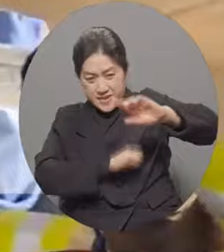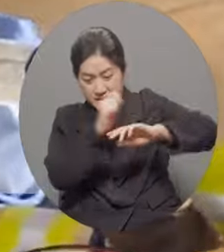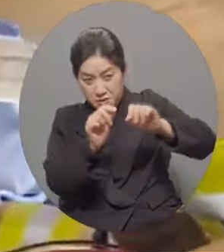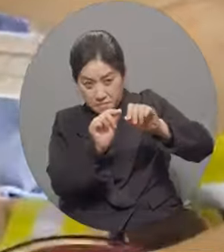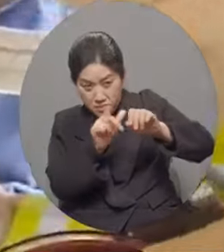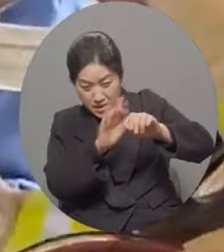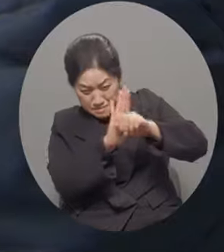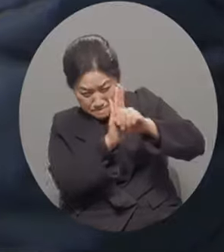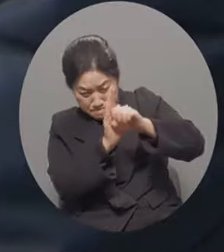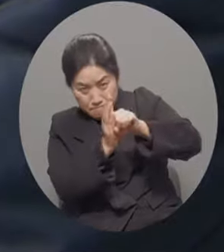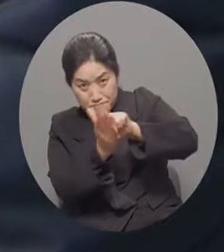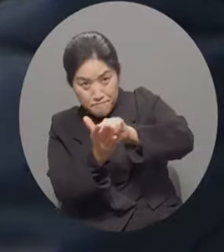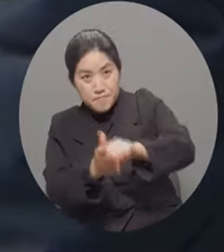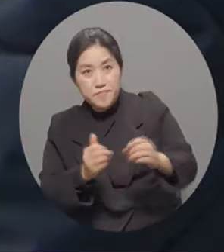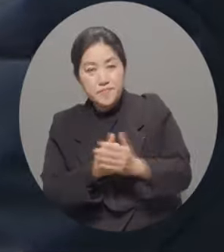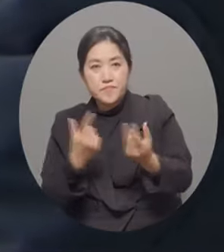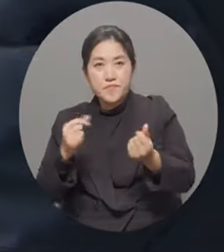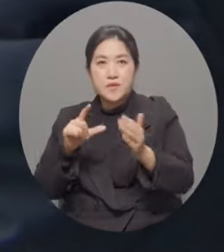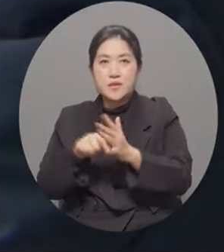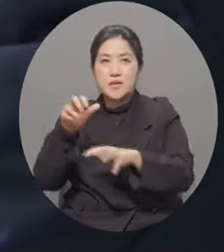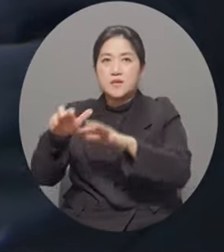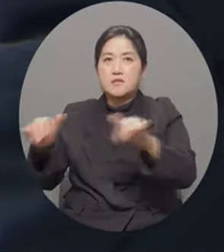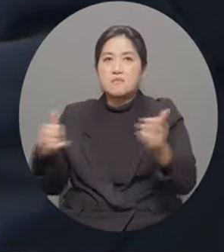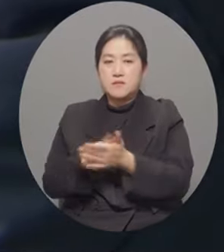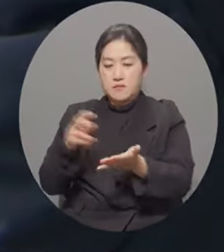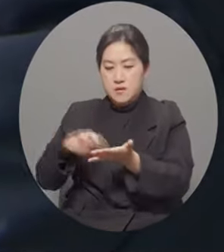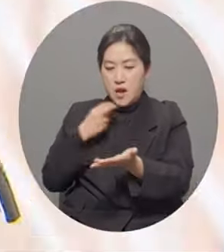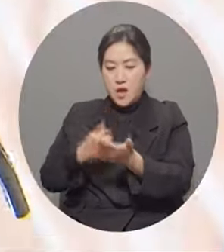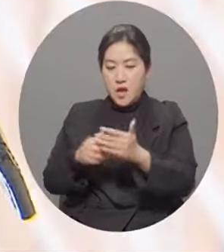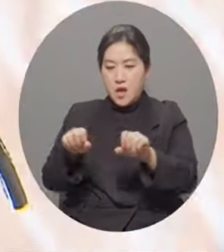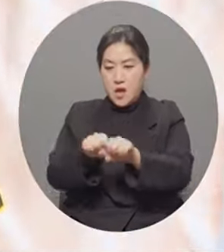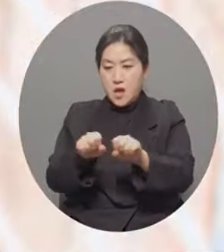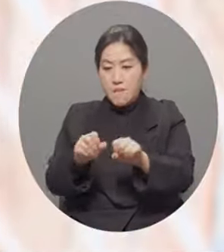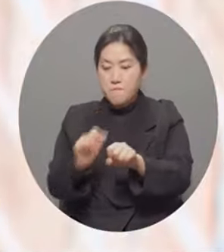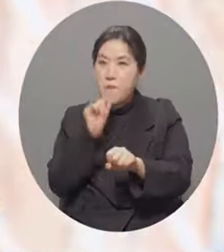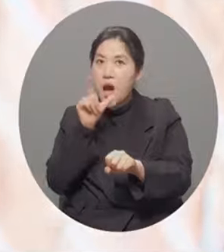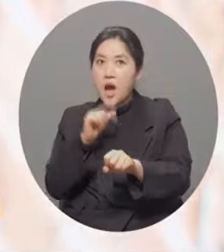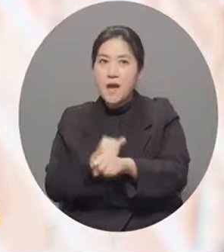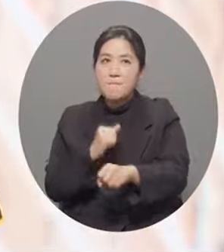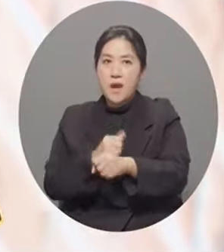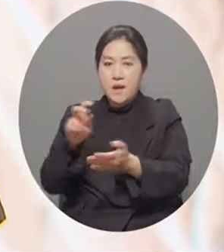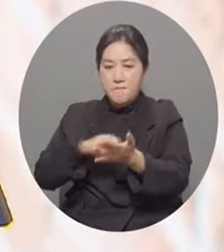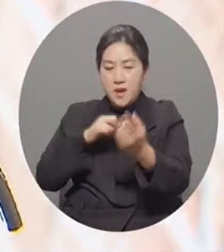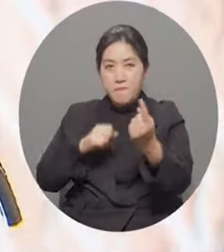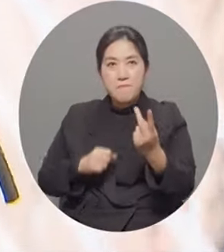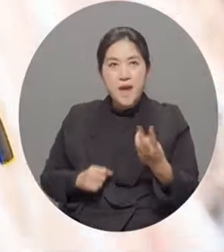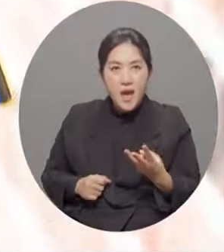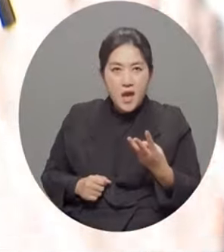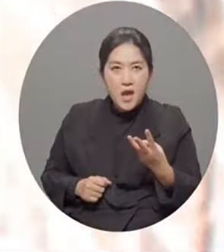막았습니다. 비슷한 시각 주민들에게는 가스 누출을 알리는 재난 문자가 세 차례나